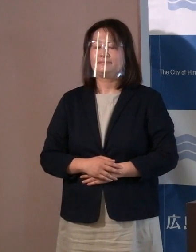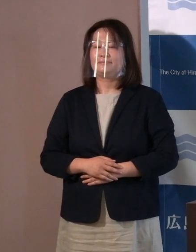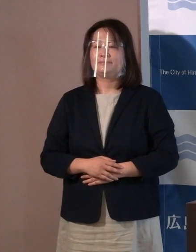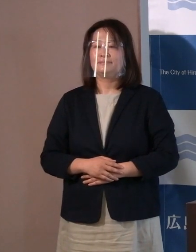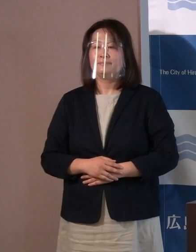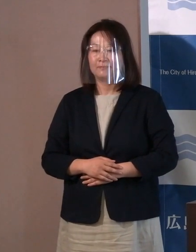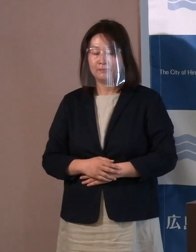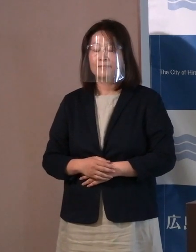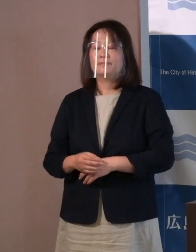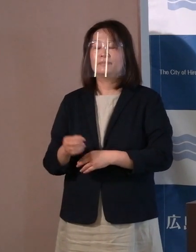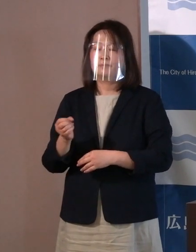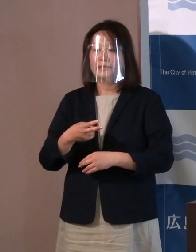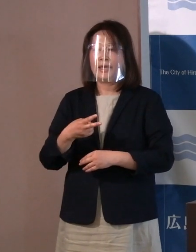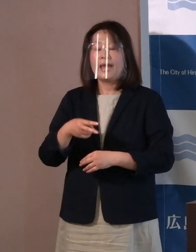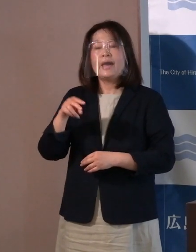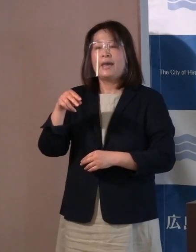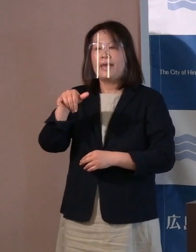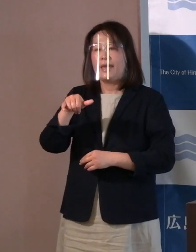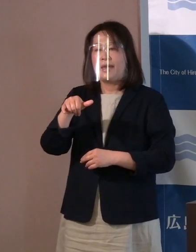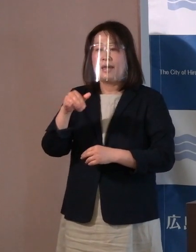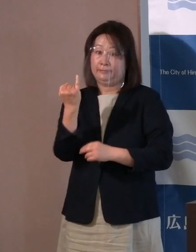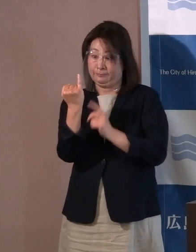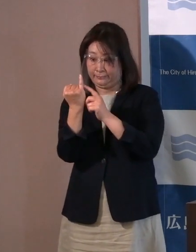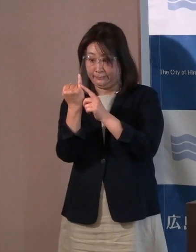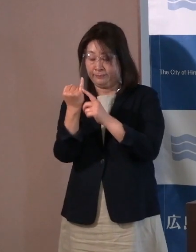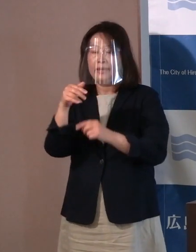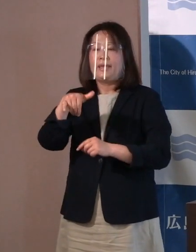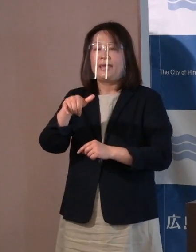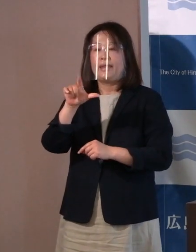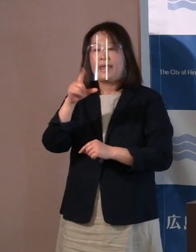また､ ヘレン･ケラーの言葉を引用いたしまして､